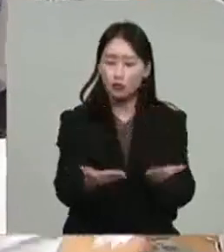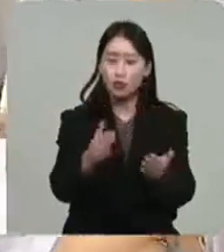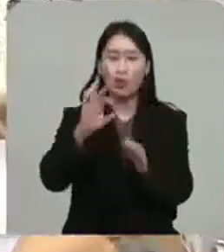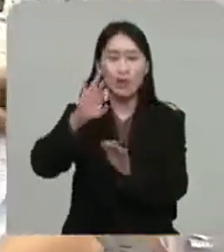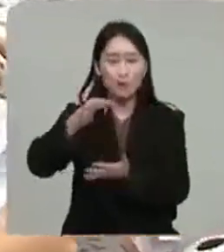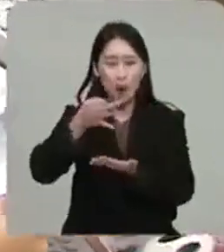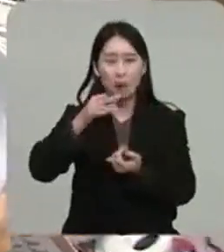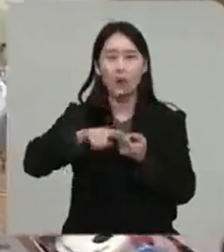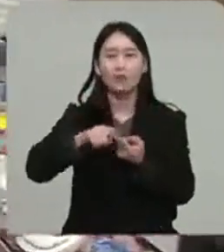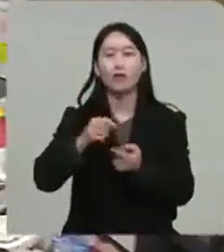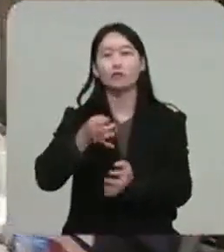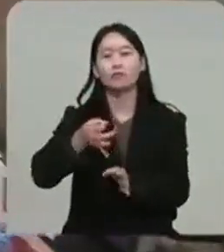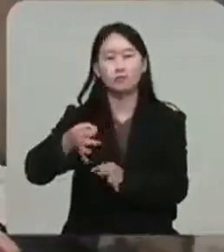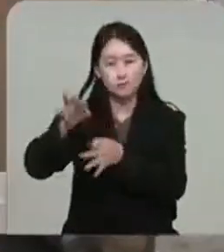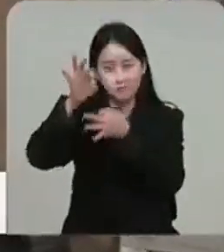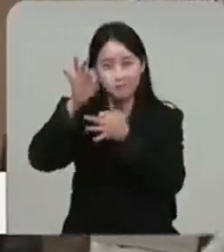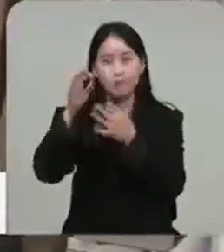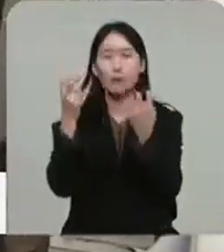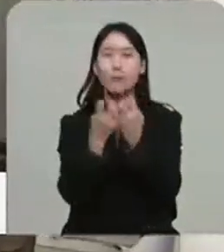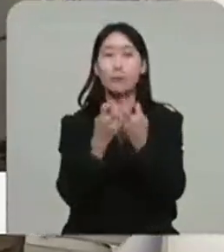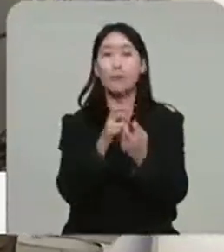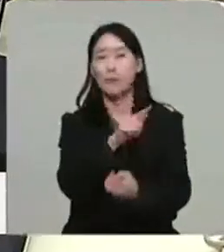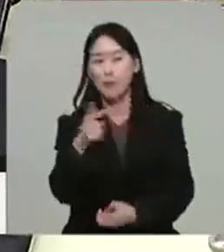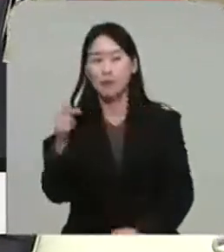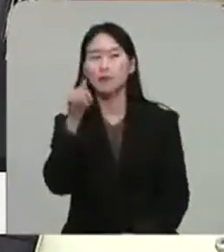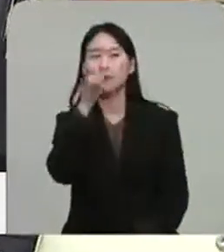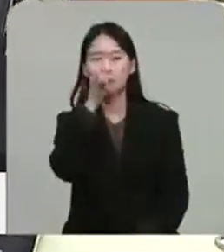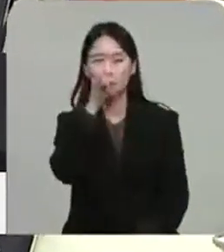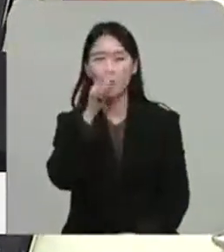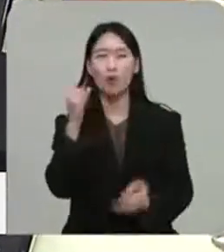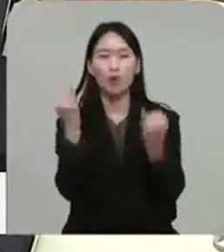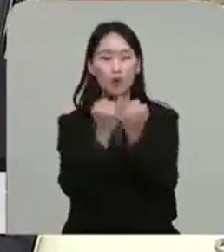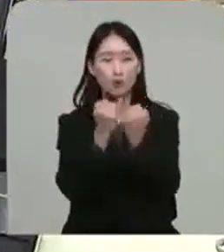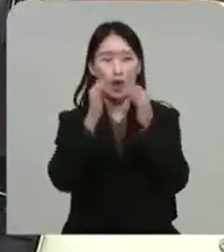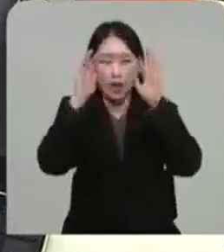여성들이 결혼과 출산 육아 등을 이유로 차별받지 않고 일터를 보장